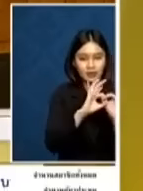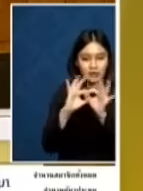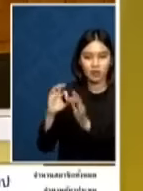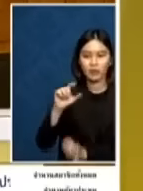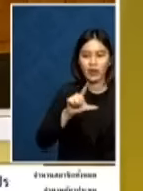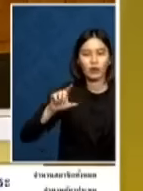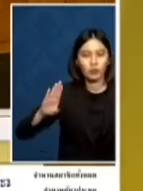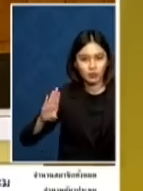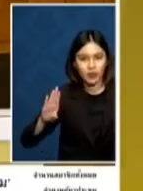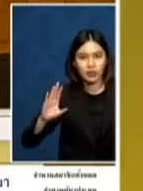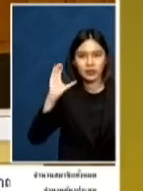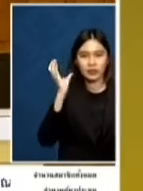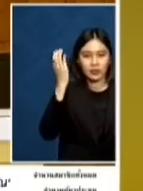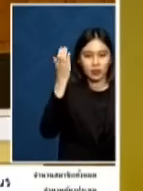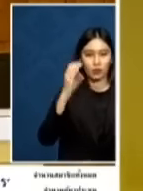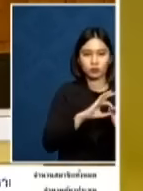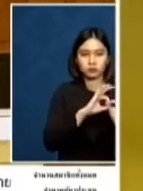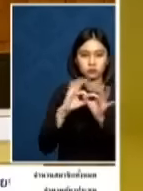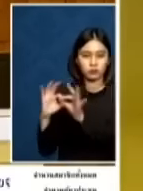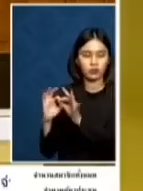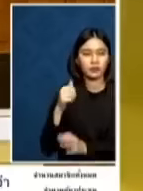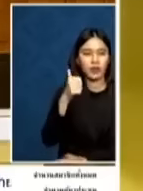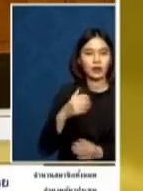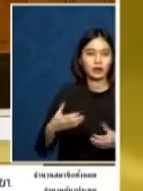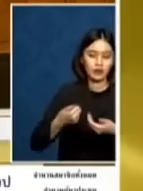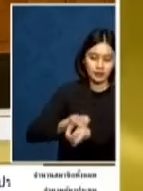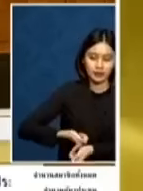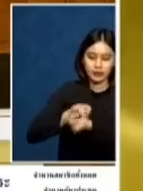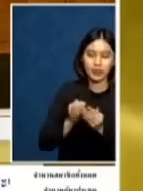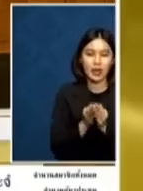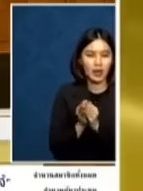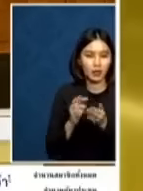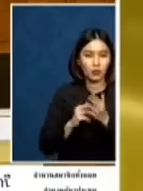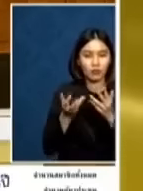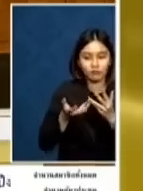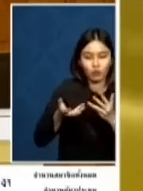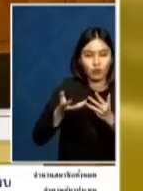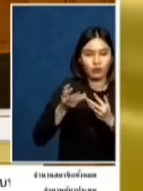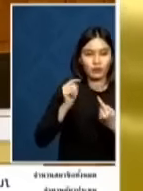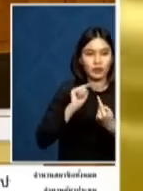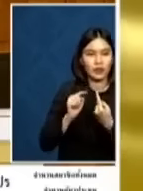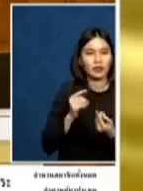ขึ้นดีขึ้นนะฮะคุณทักษิณไม่ต้องติดคุกนะ ฮะแต่ว่าถูกนำตัวส่งฟ้องศาลได้รับการ